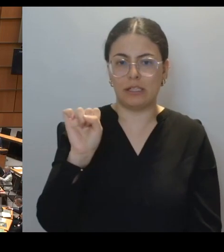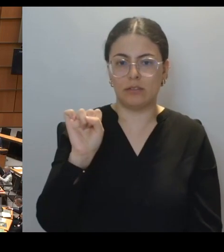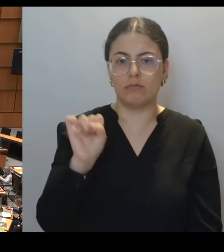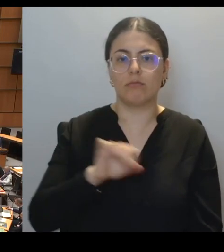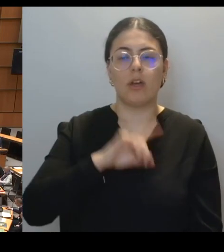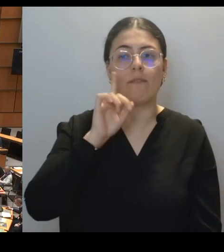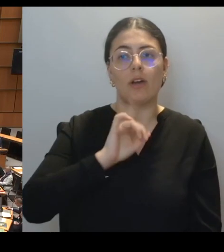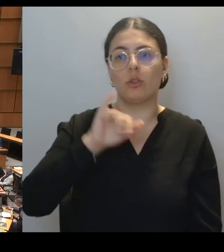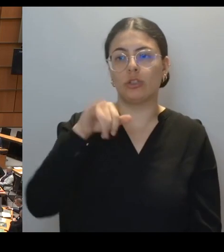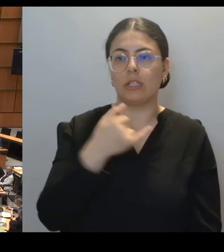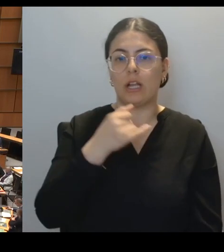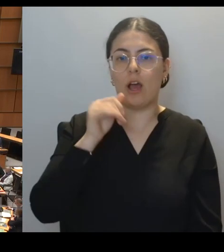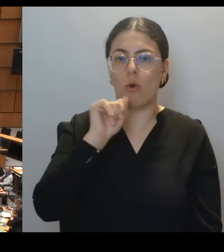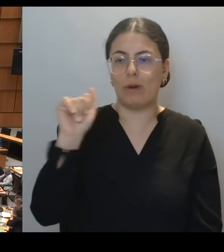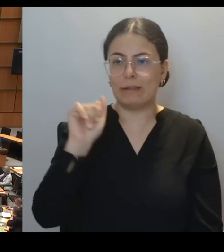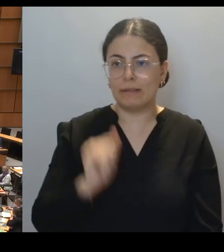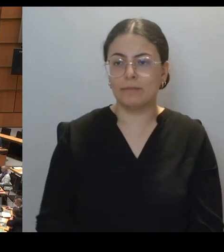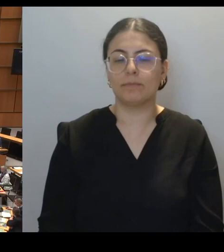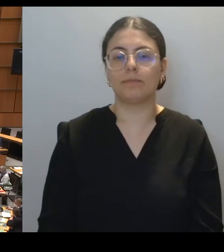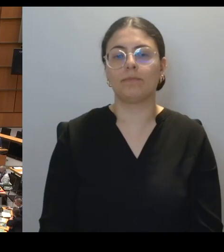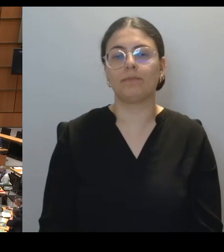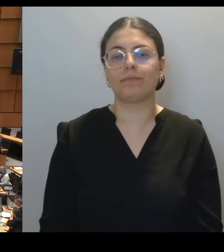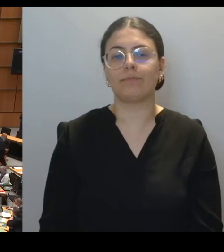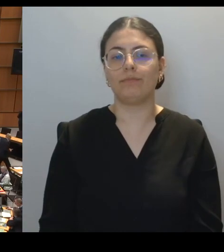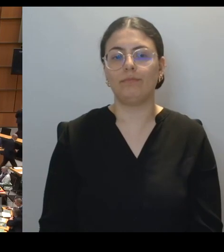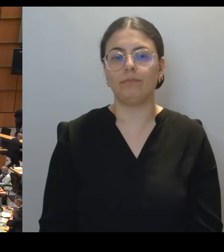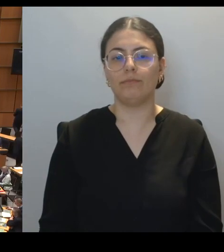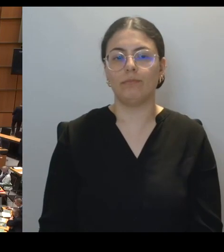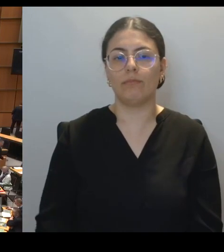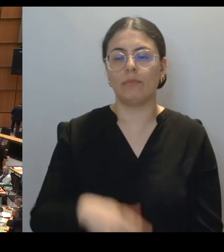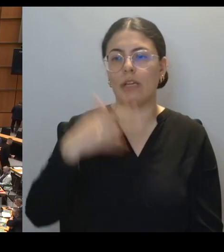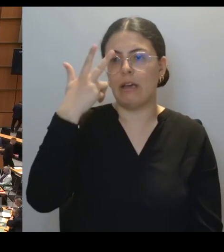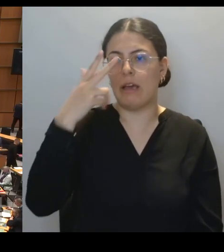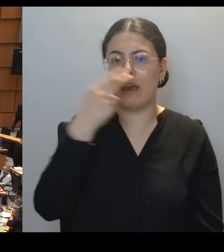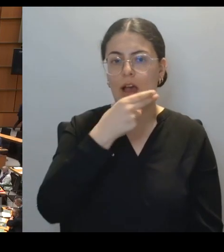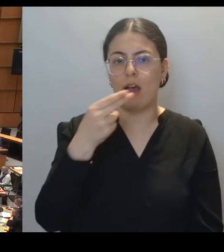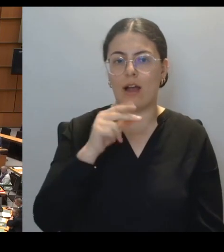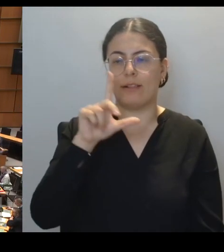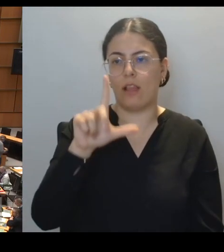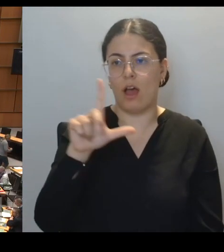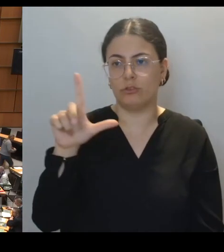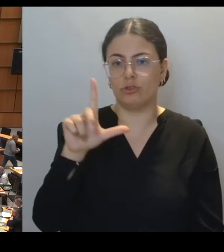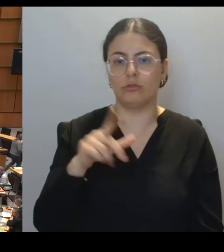Herr Harald Laatsch, Frau Dr. Maja Lasik, Herr Dr. Klaus Lederer